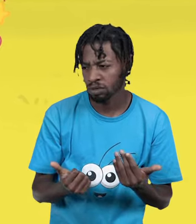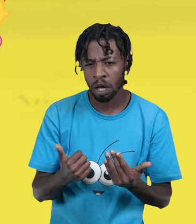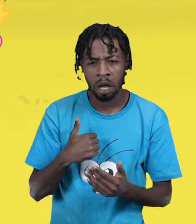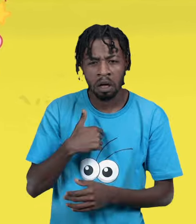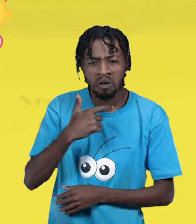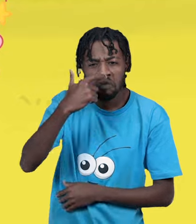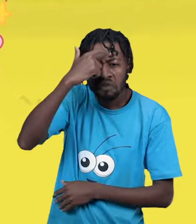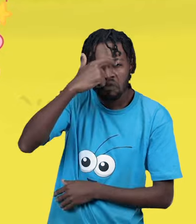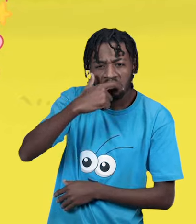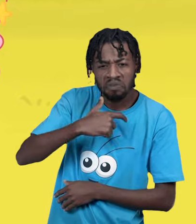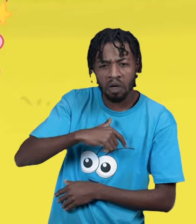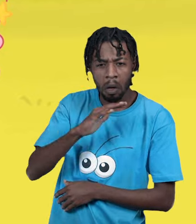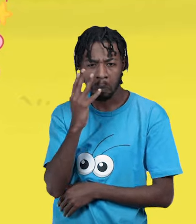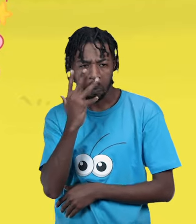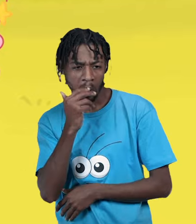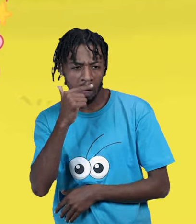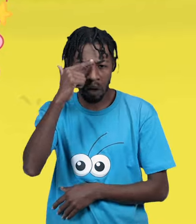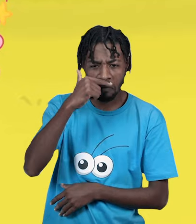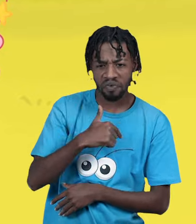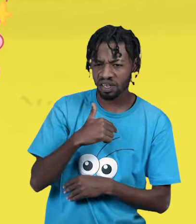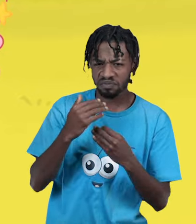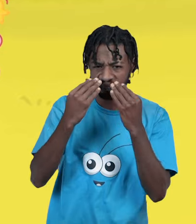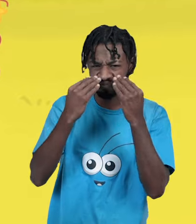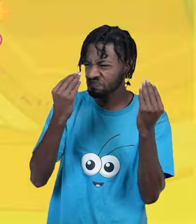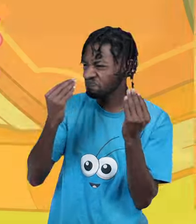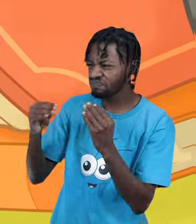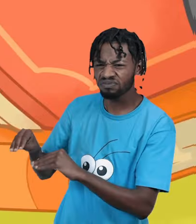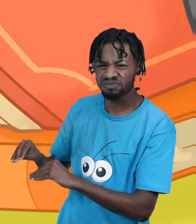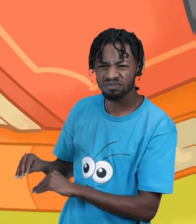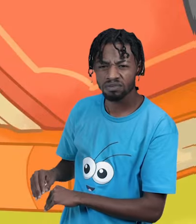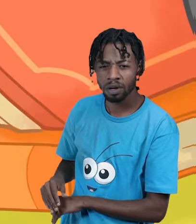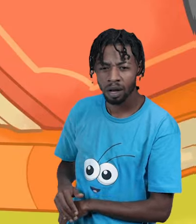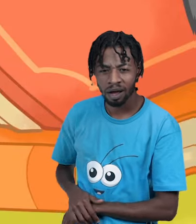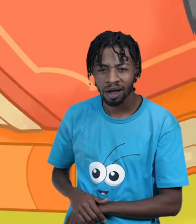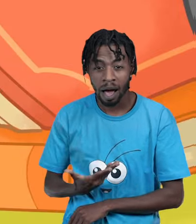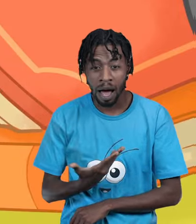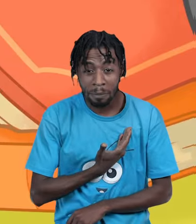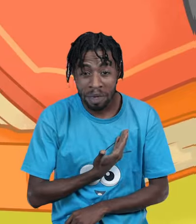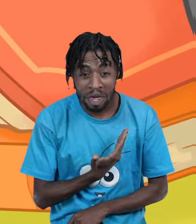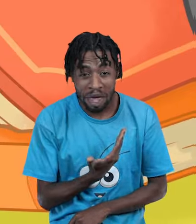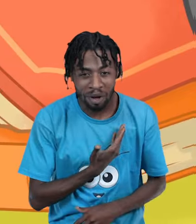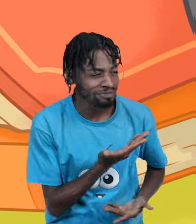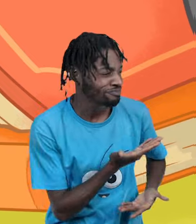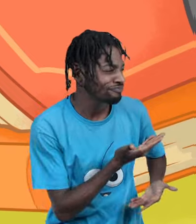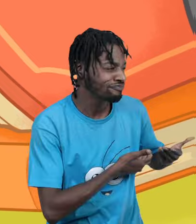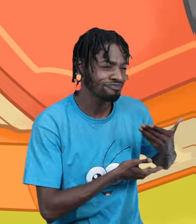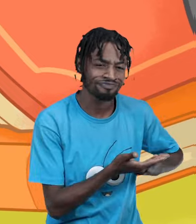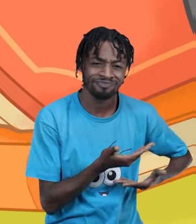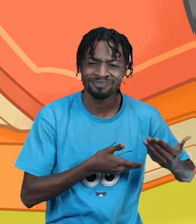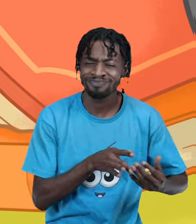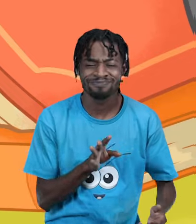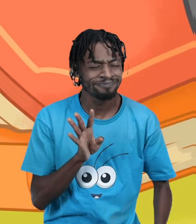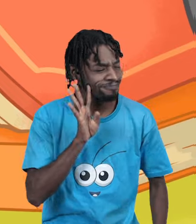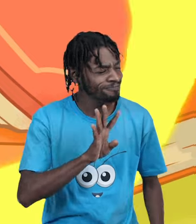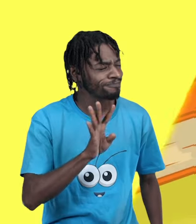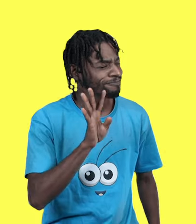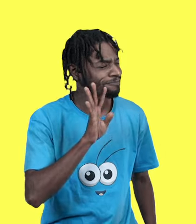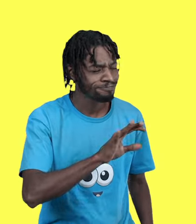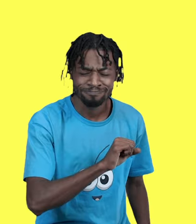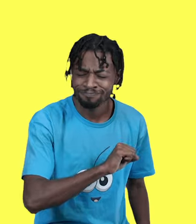Esquece a aparência Fazer amigos é bom demais